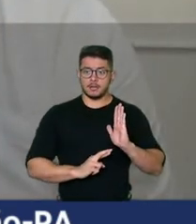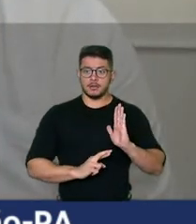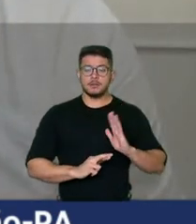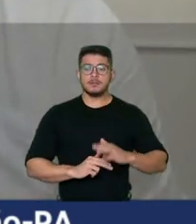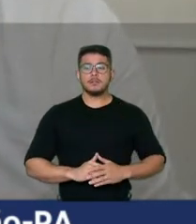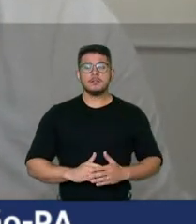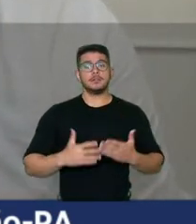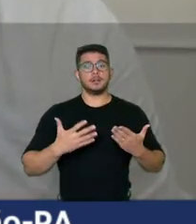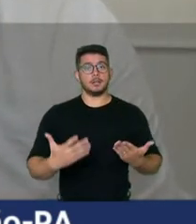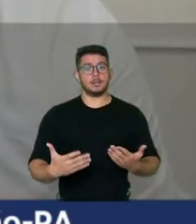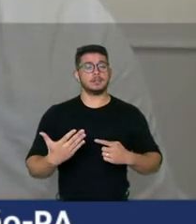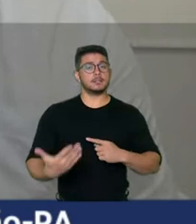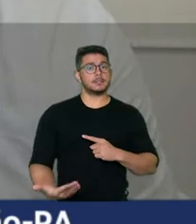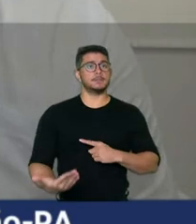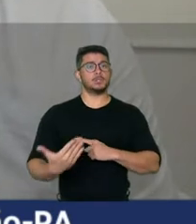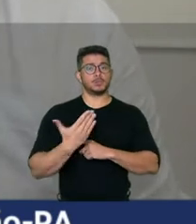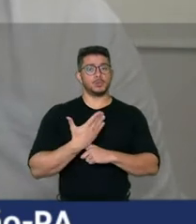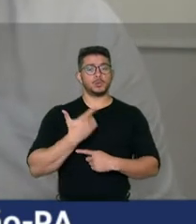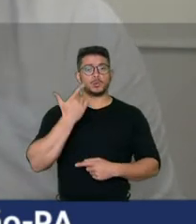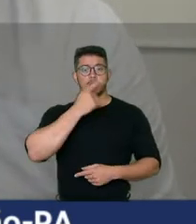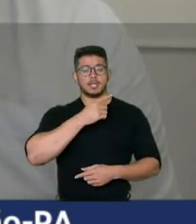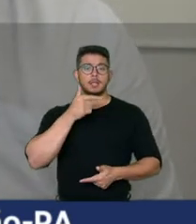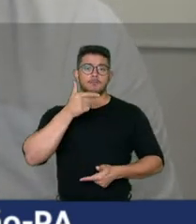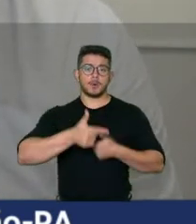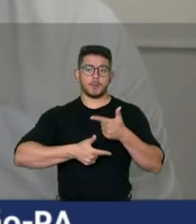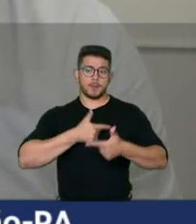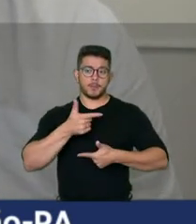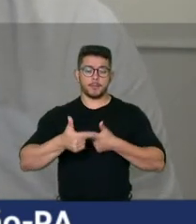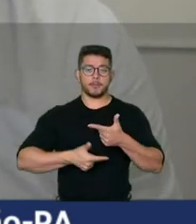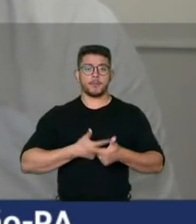ACOMPANHANDO JUNTO COM A DEPUTADA JANDIRA ISSO ME FACILITOU O TRABALHO DO RELATÓRIO... MAS, INCANSÁ